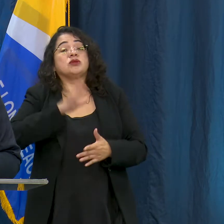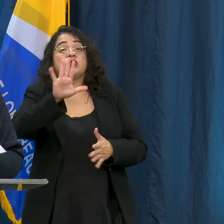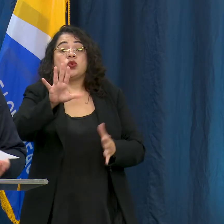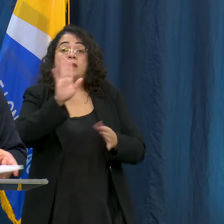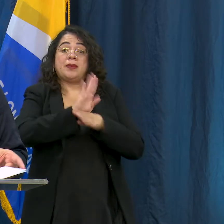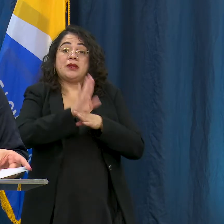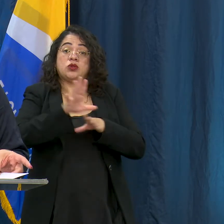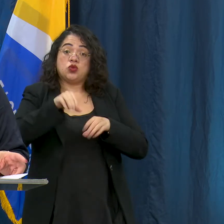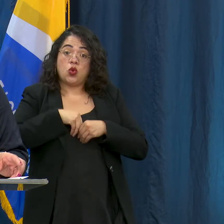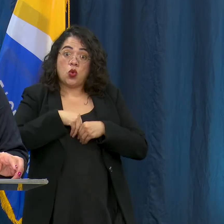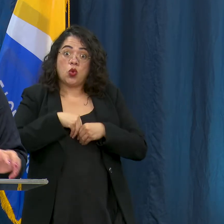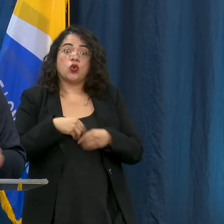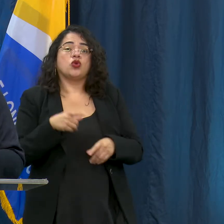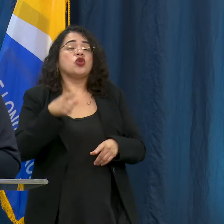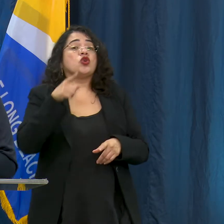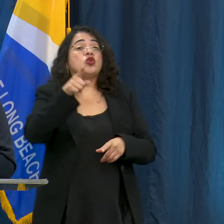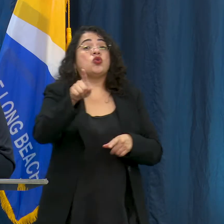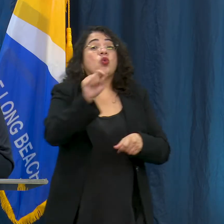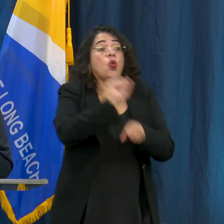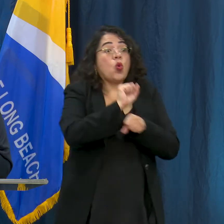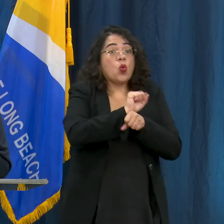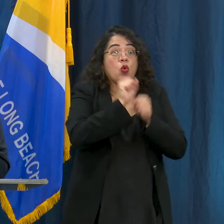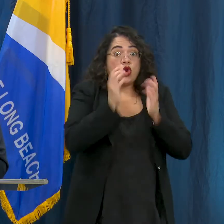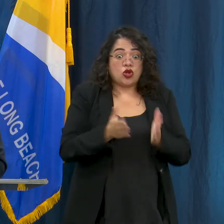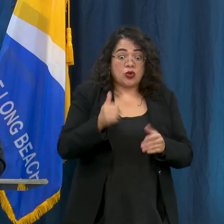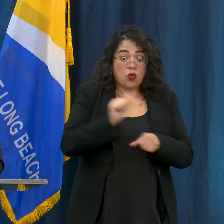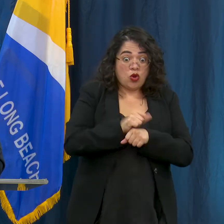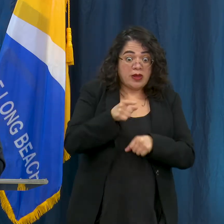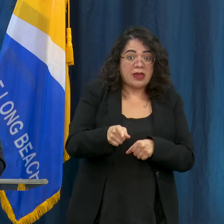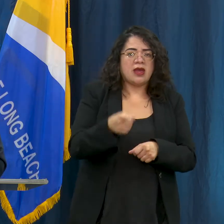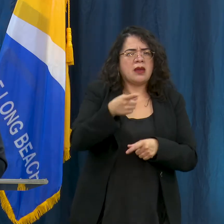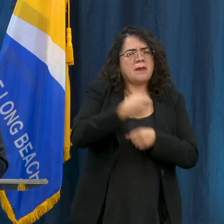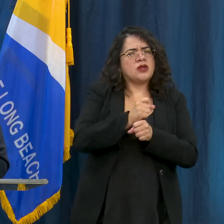esto en serio y están haciendo de su parte para mantener a la comunidad mess